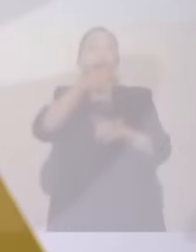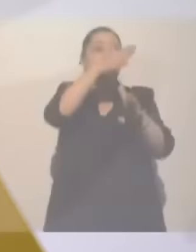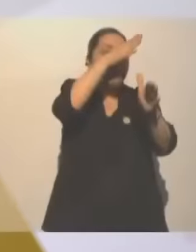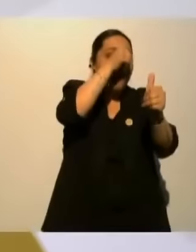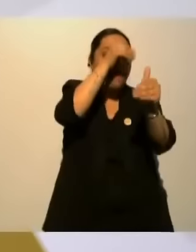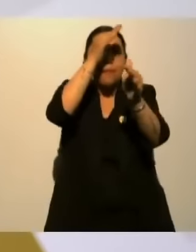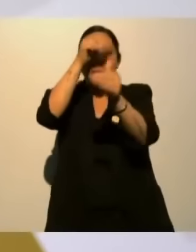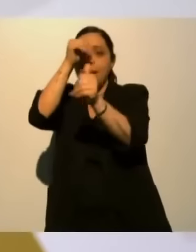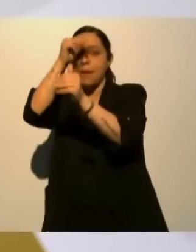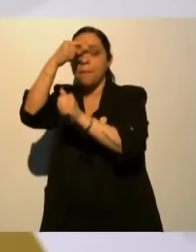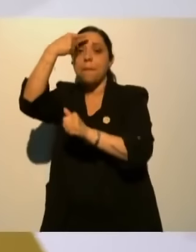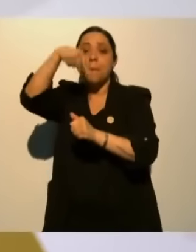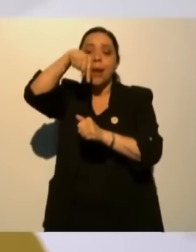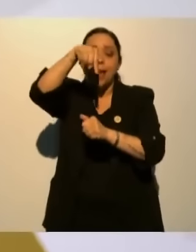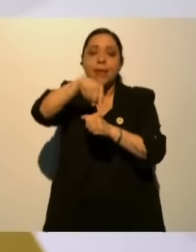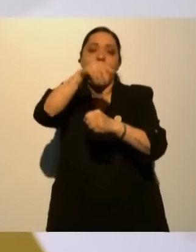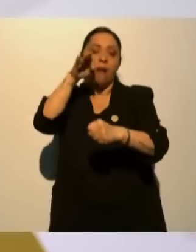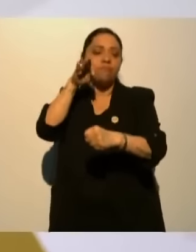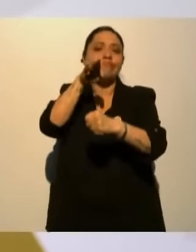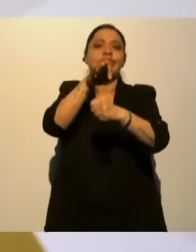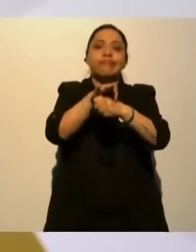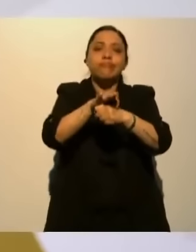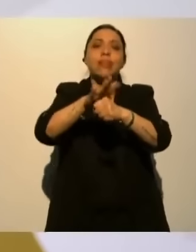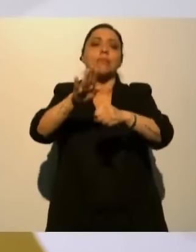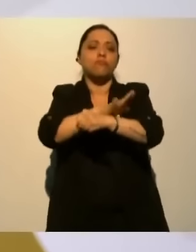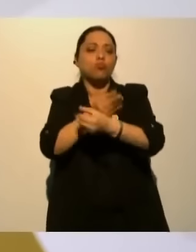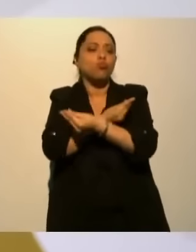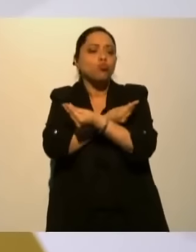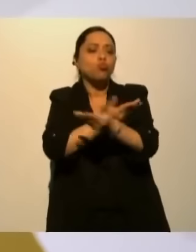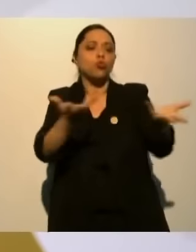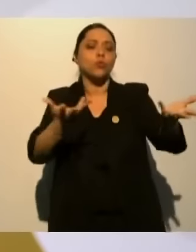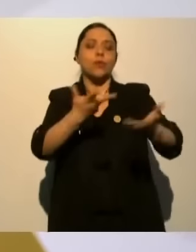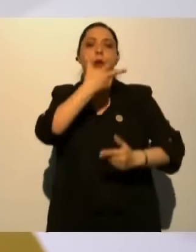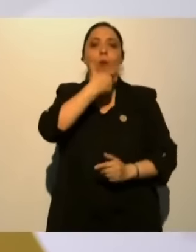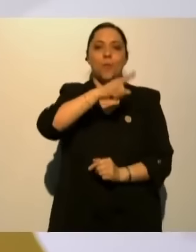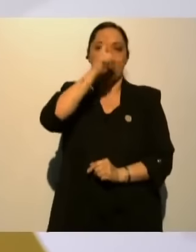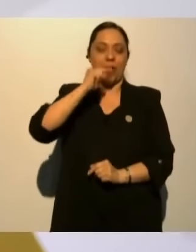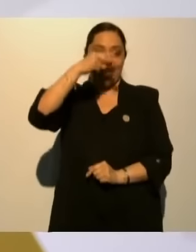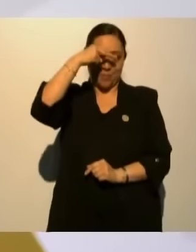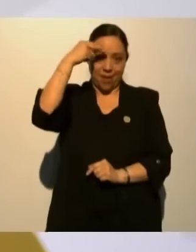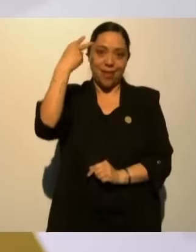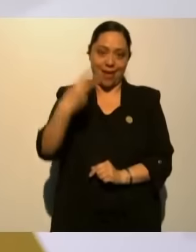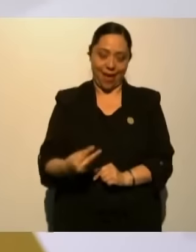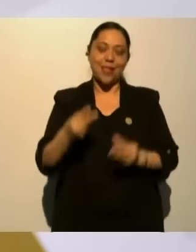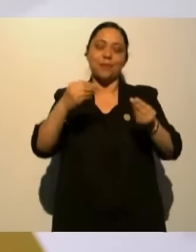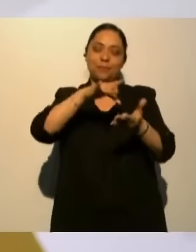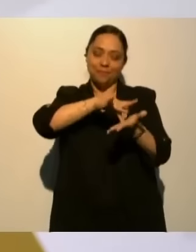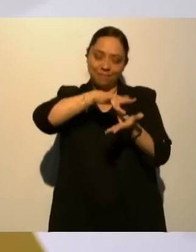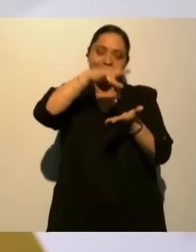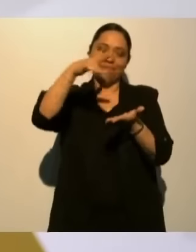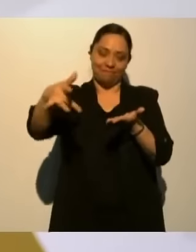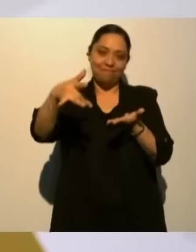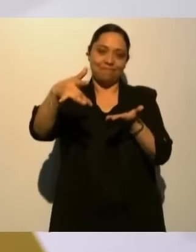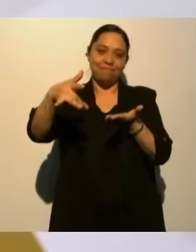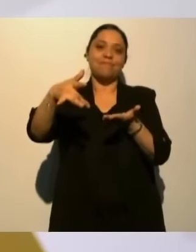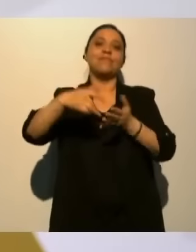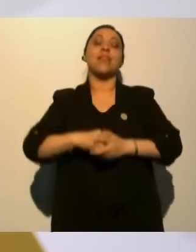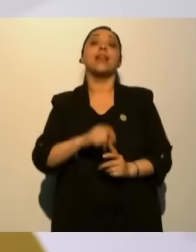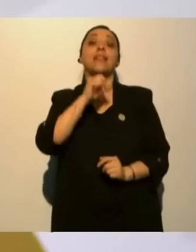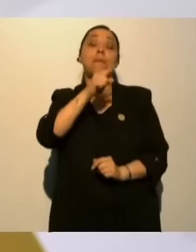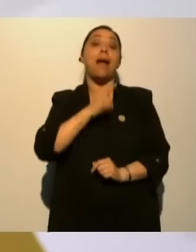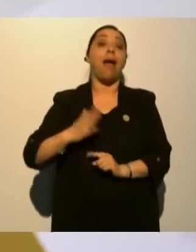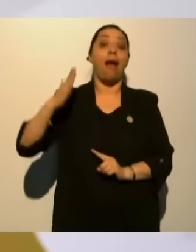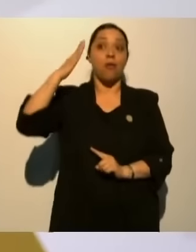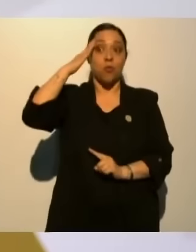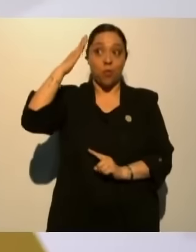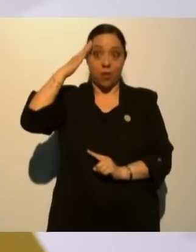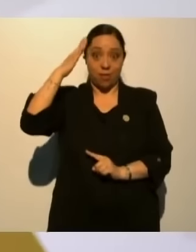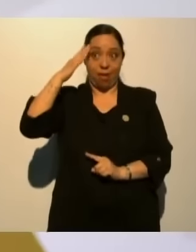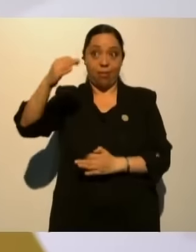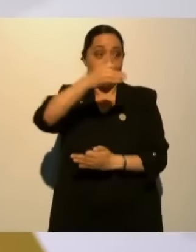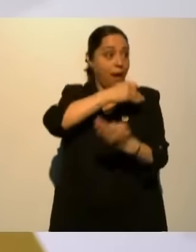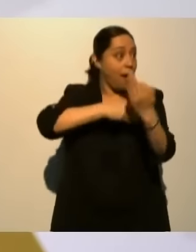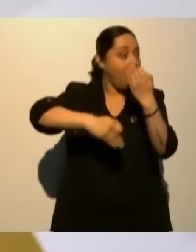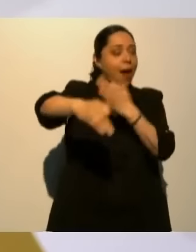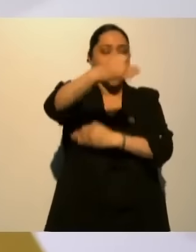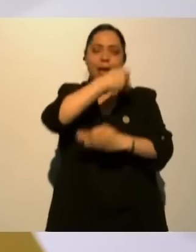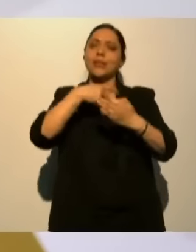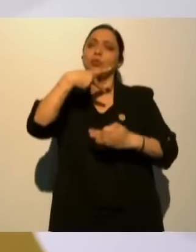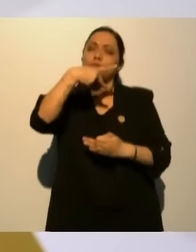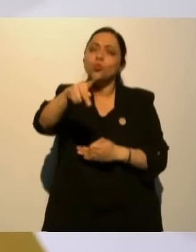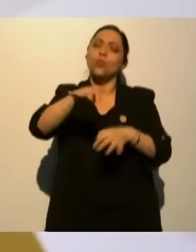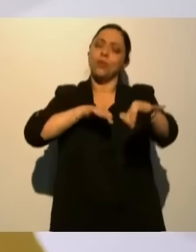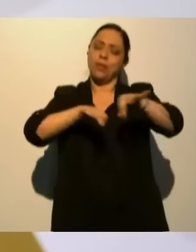de mexicanas y mexicanos Muchas gracias a todas las autoridades por su trabajo por la atención